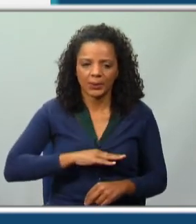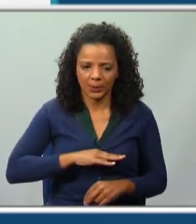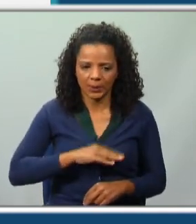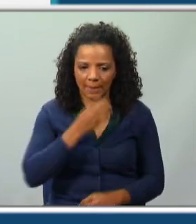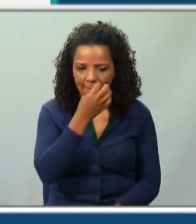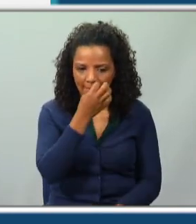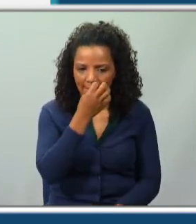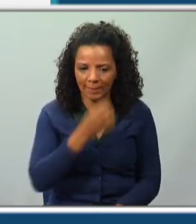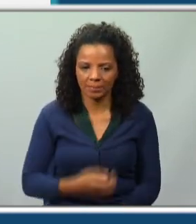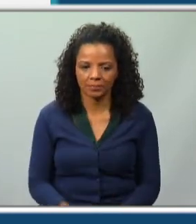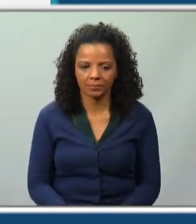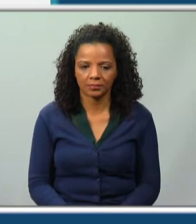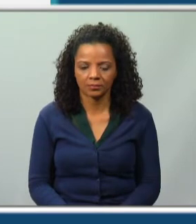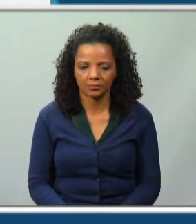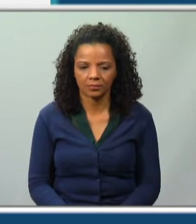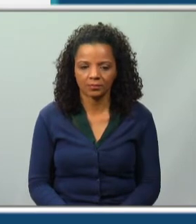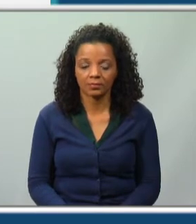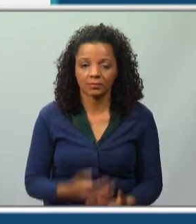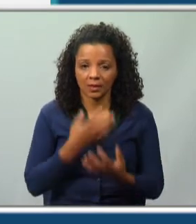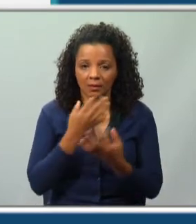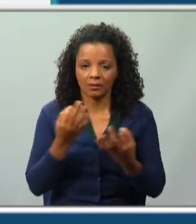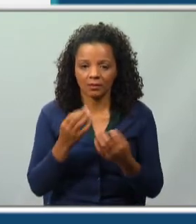G1 é na realidade são vários os G1它實際上是幾個